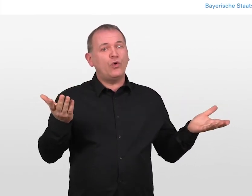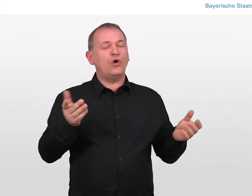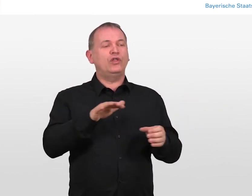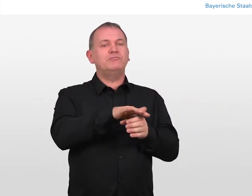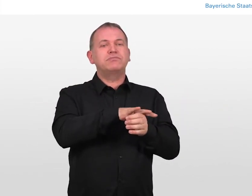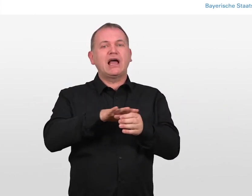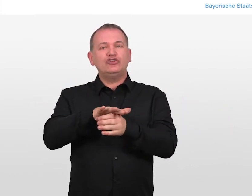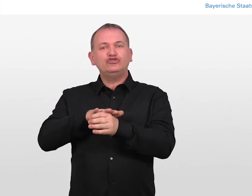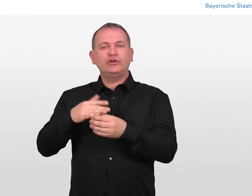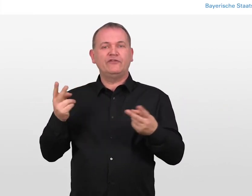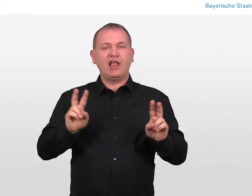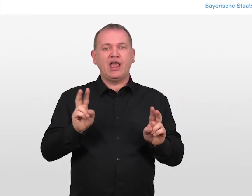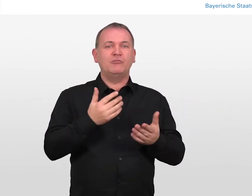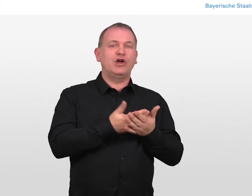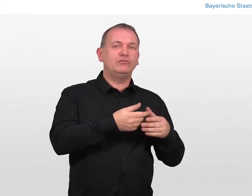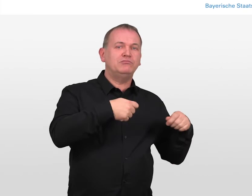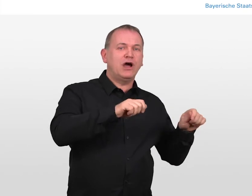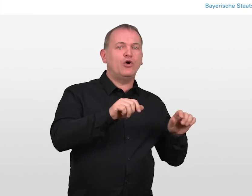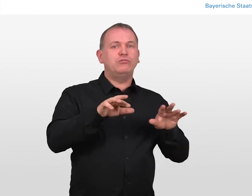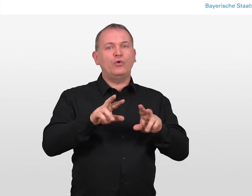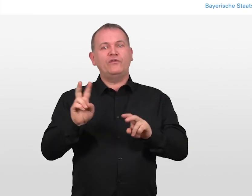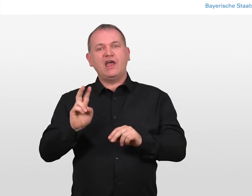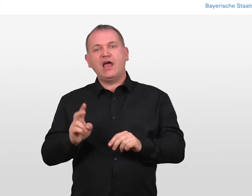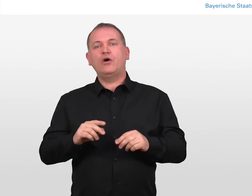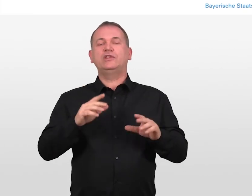Welche Branchen stellen sich vor?